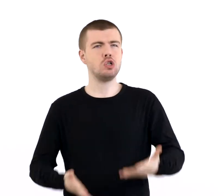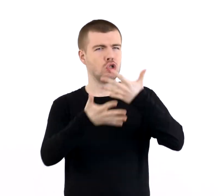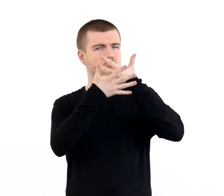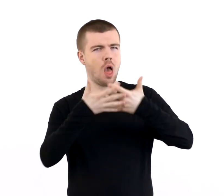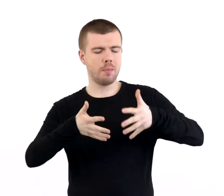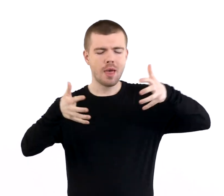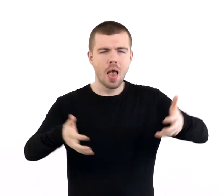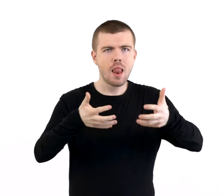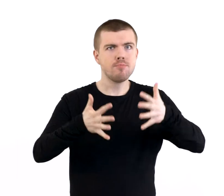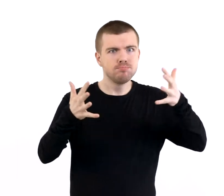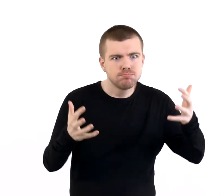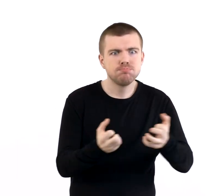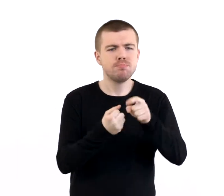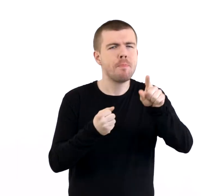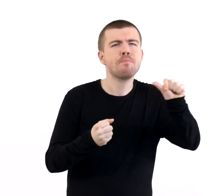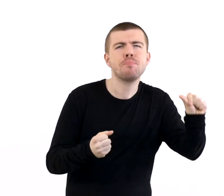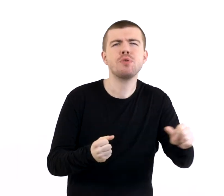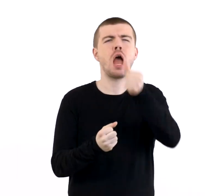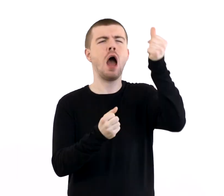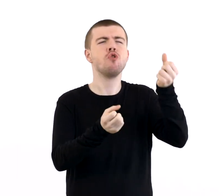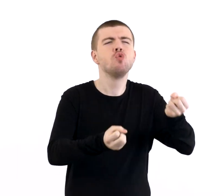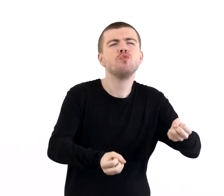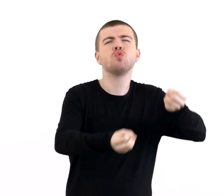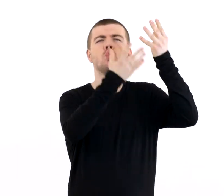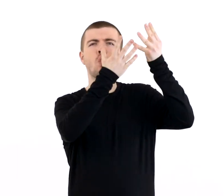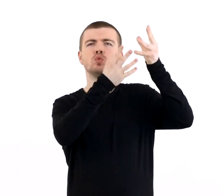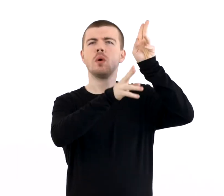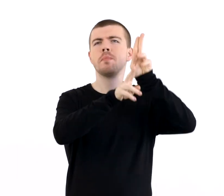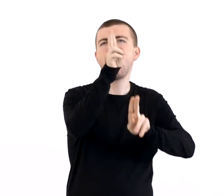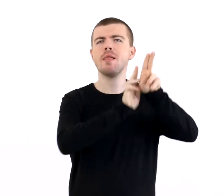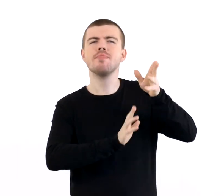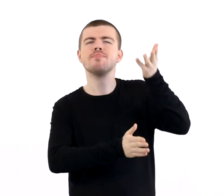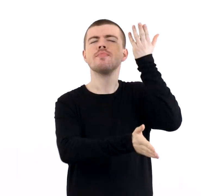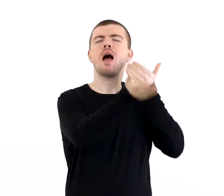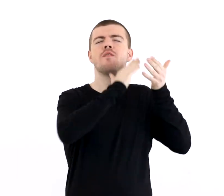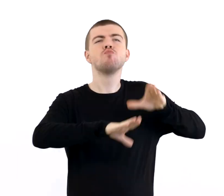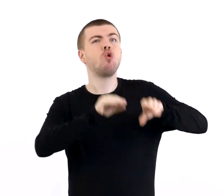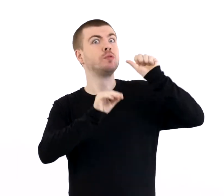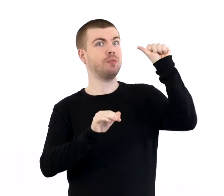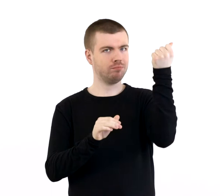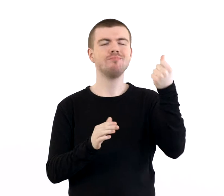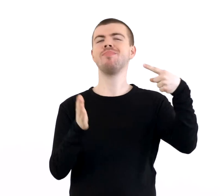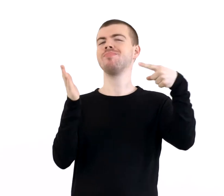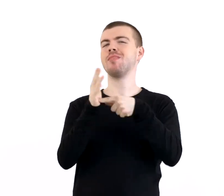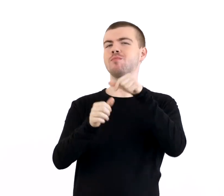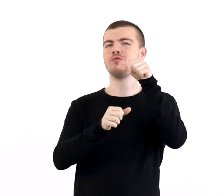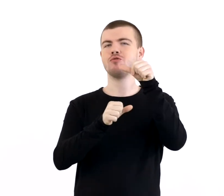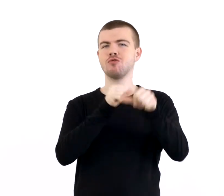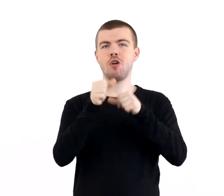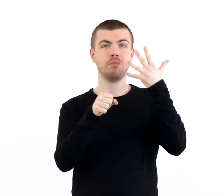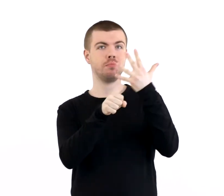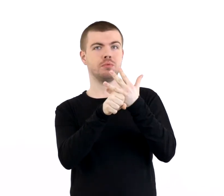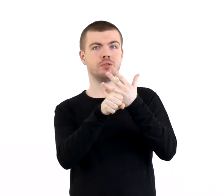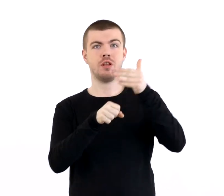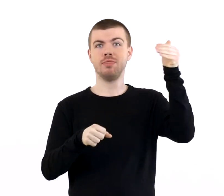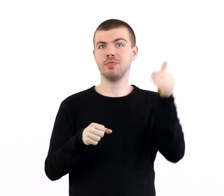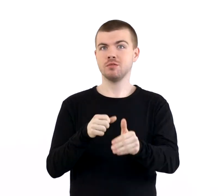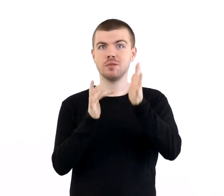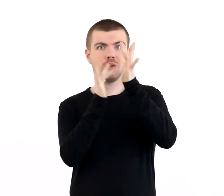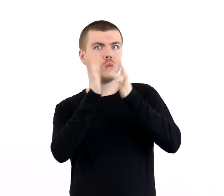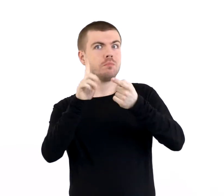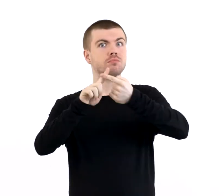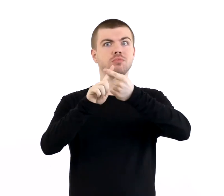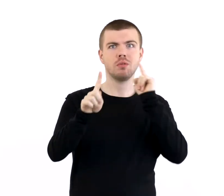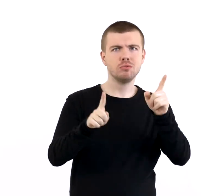Pierwsze znaleziska archeologiczne pokazujące początki twórczości plastycznej pochodzą sprzed 50 000 p.n.e.